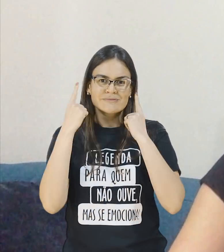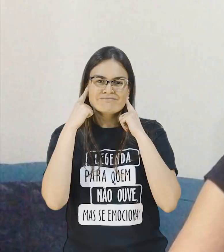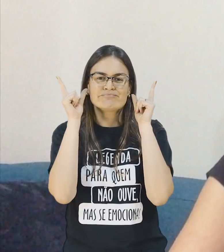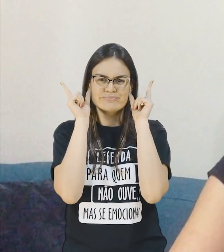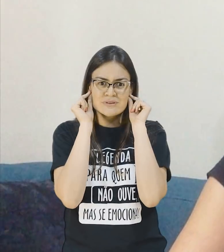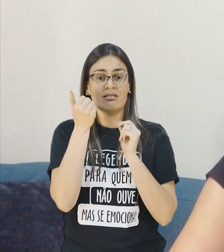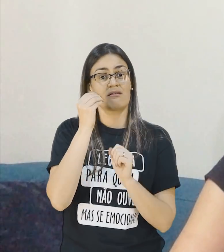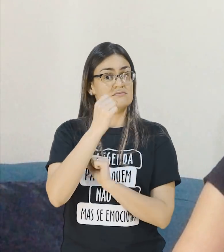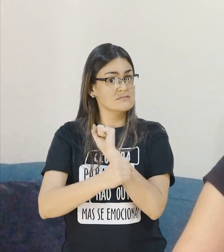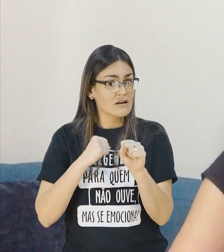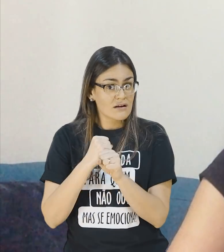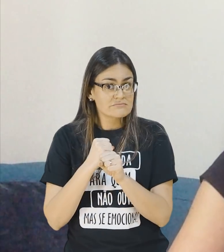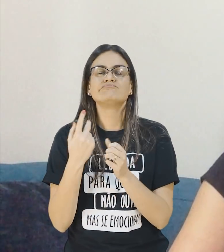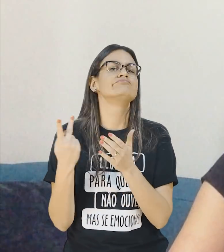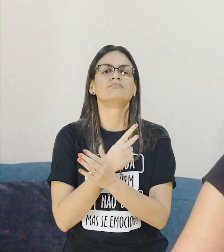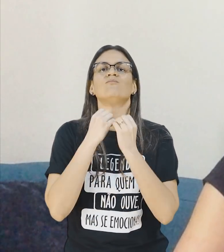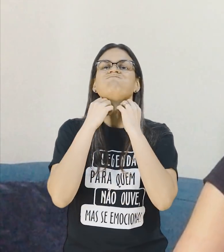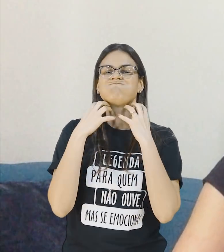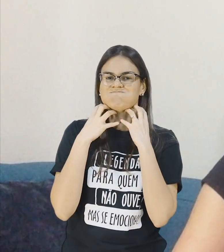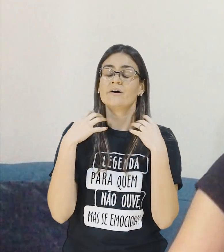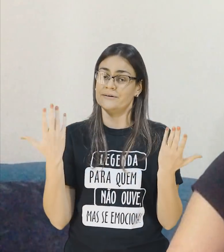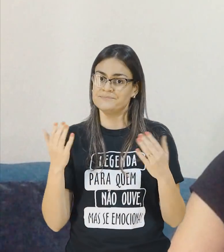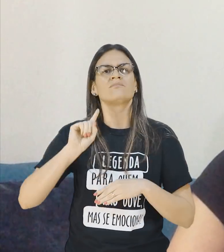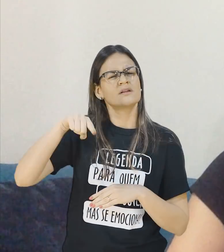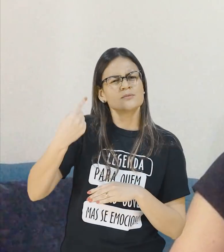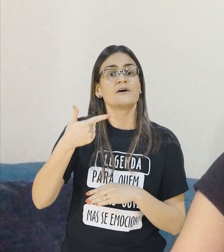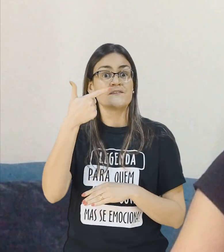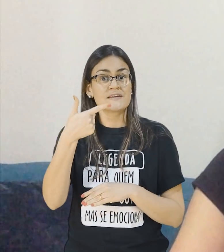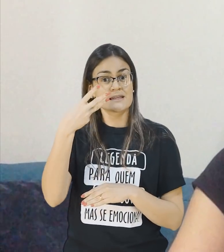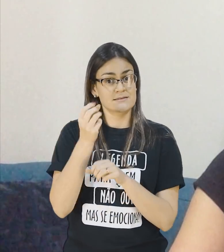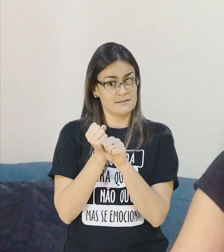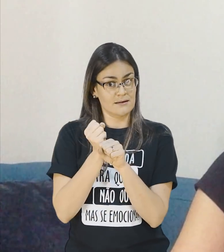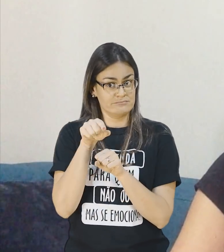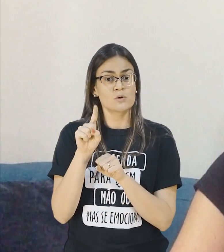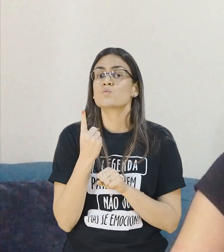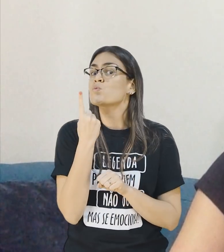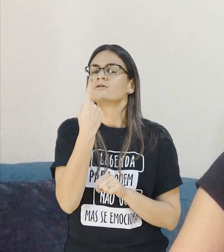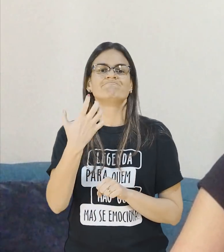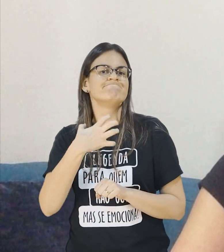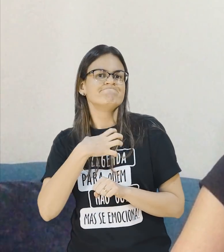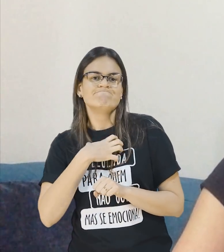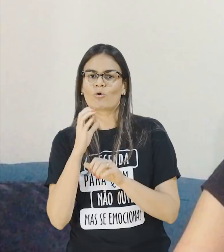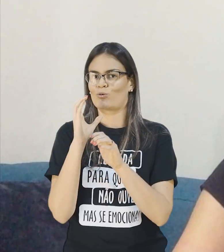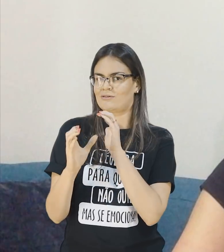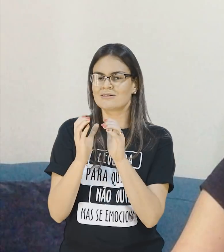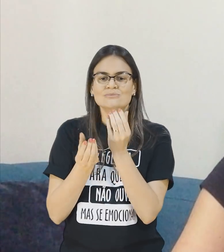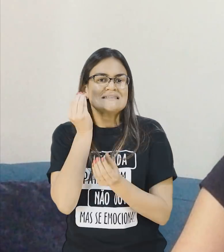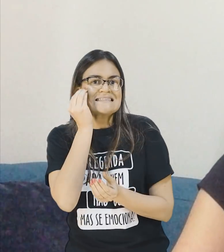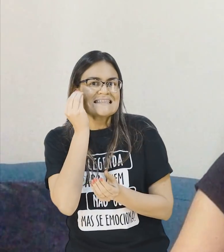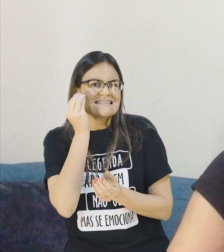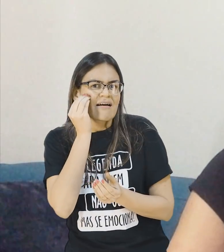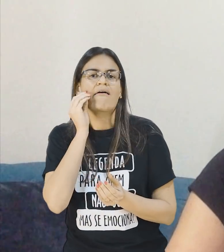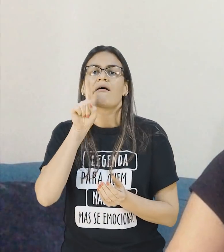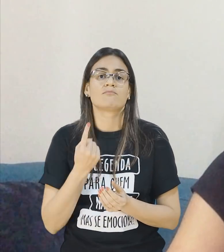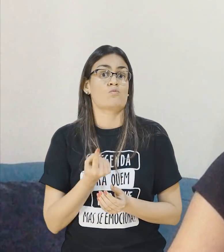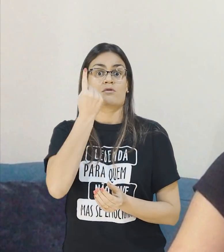Eu nasci ouvinte. E perdi a audição com 10 anos por sequela de caxumba. Durante 23 anos